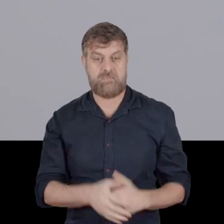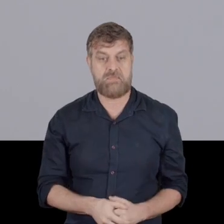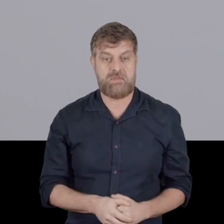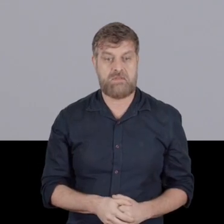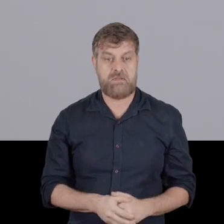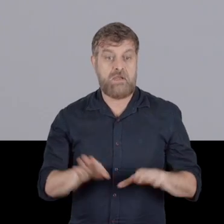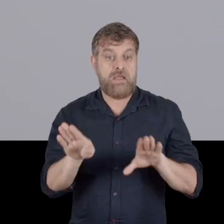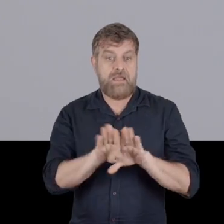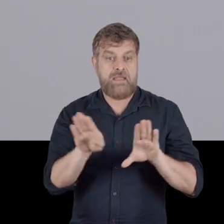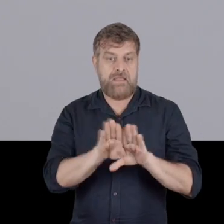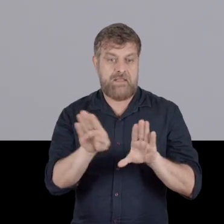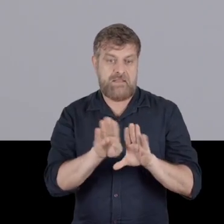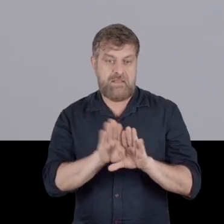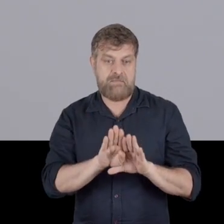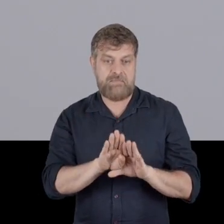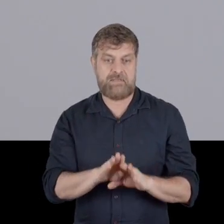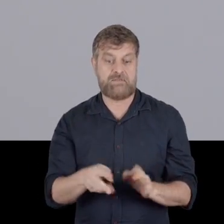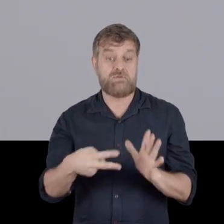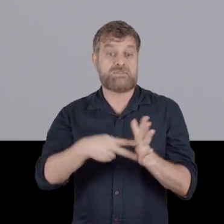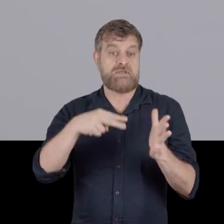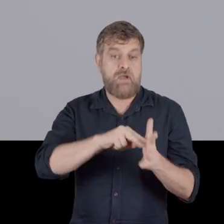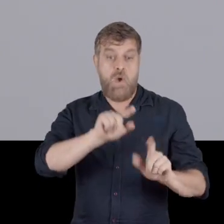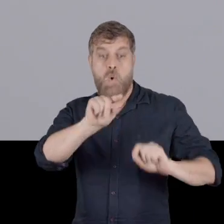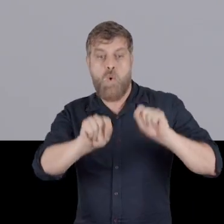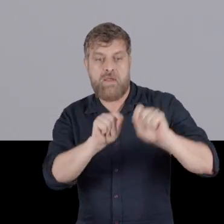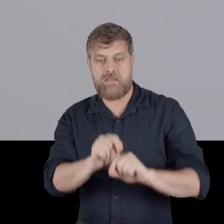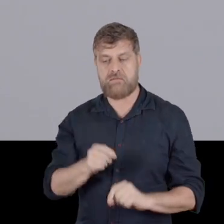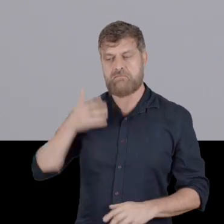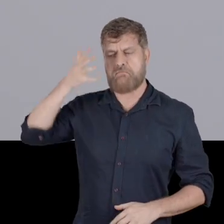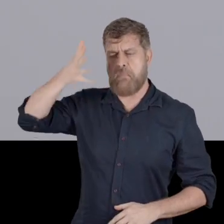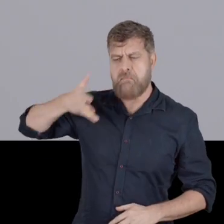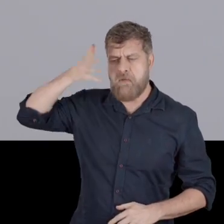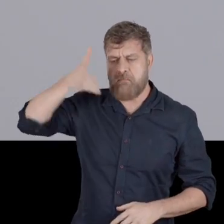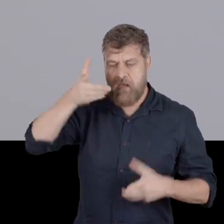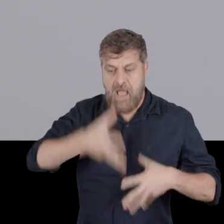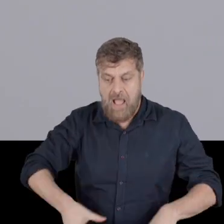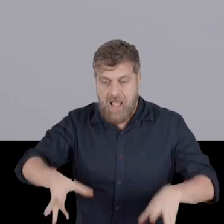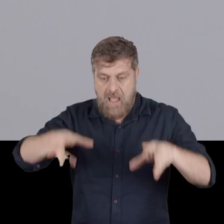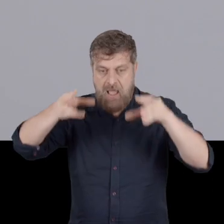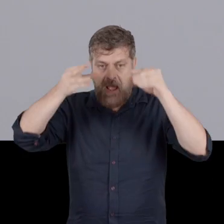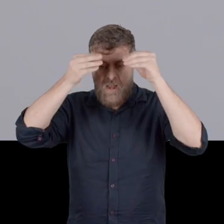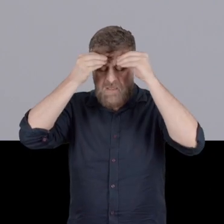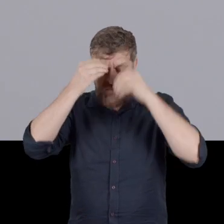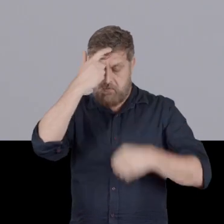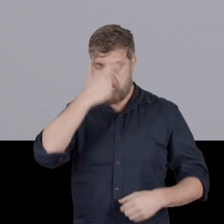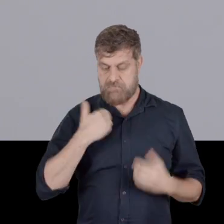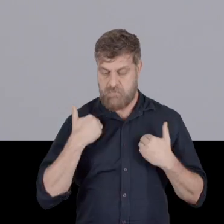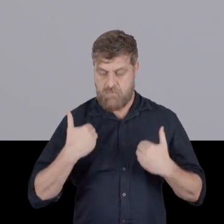e um simbólico que é o discurso, a linguagem que vem afetar esse corpo